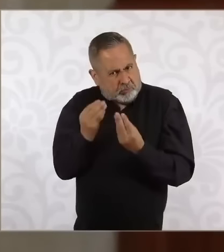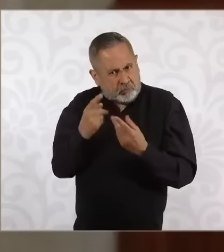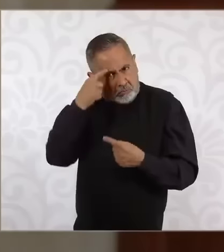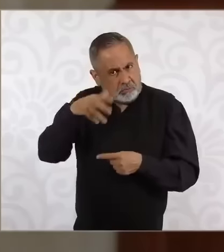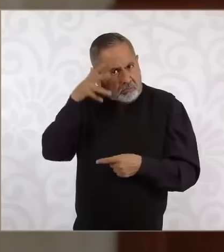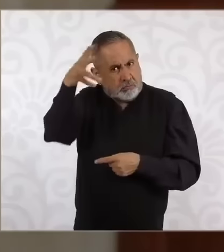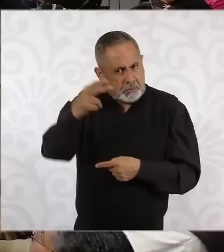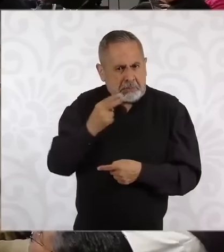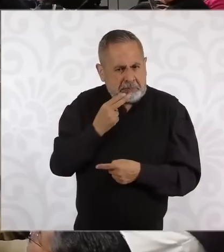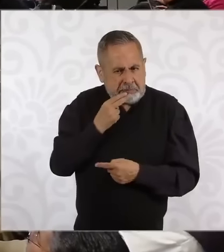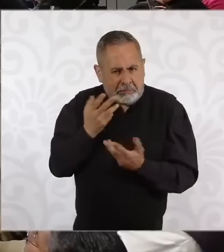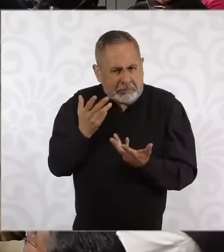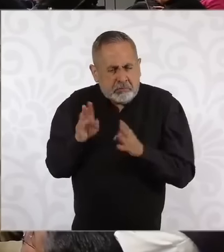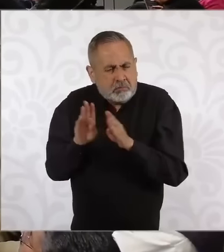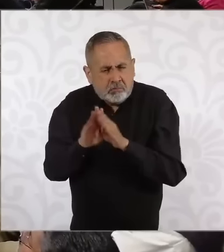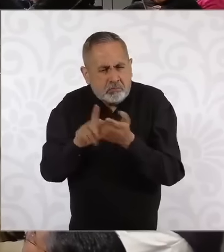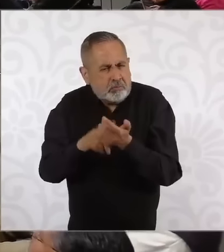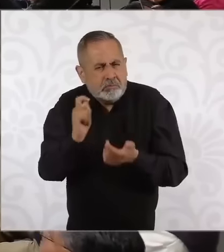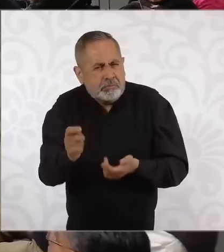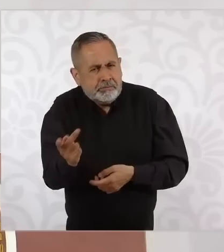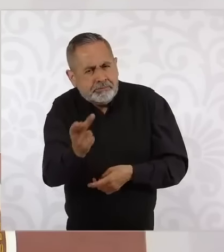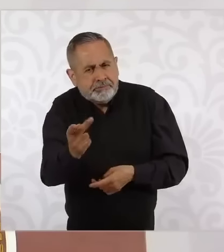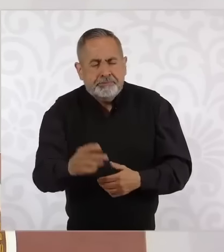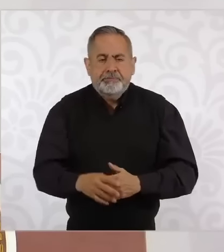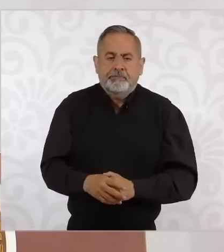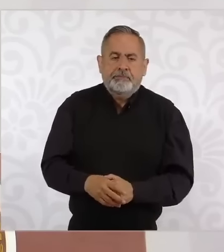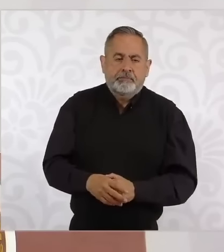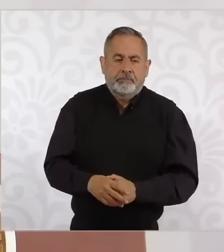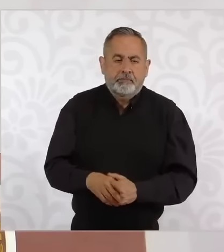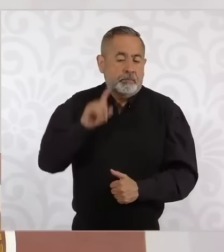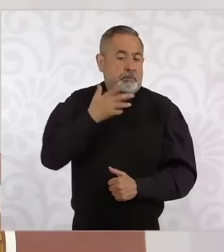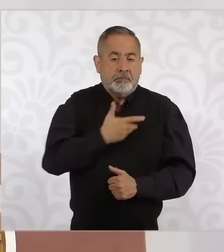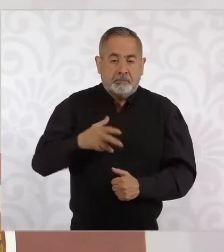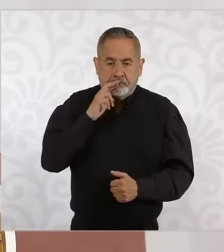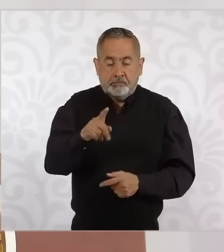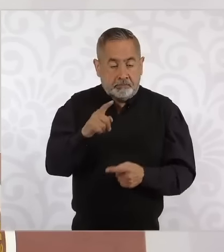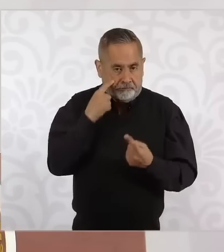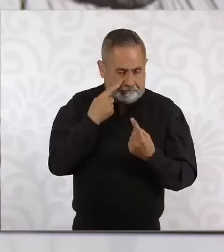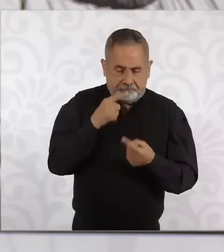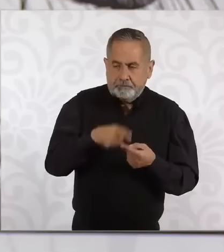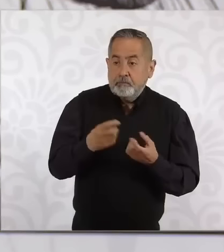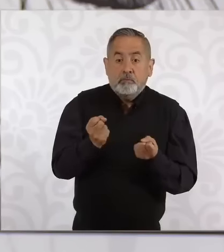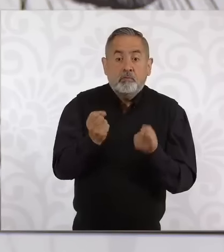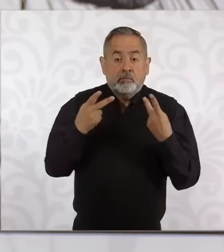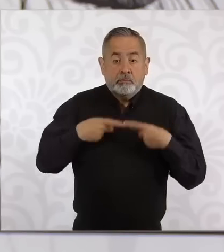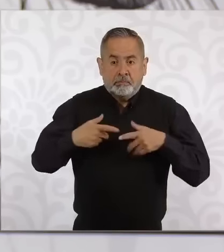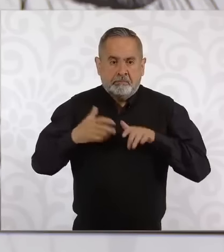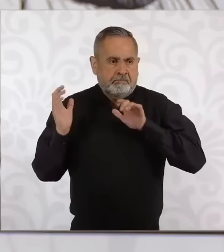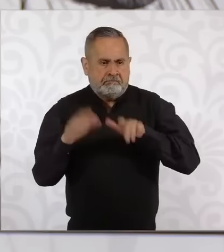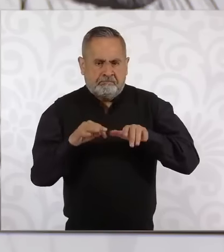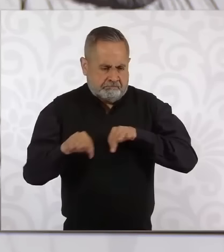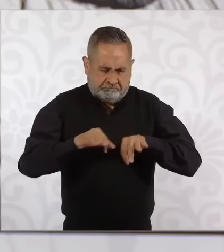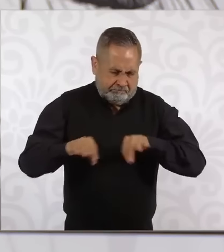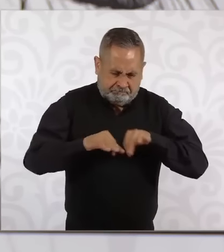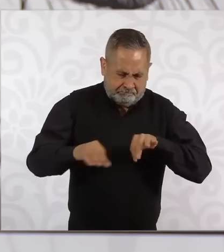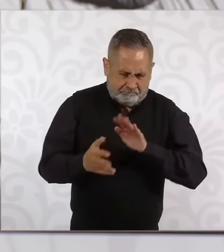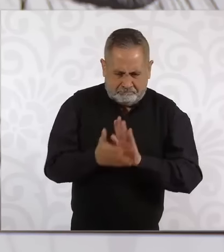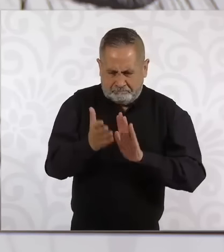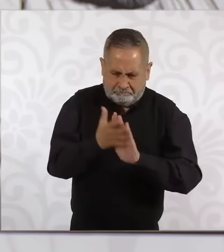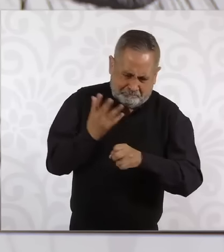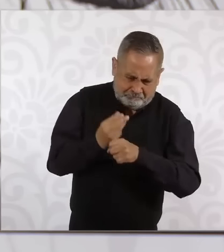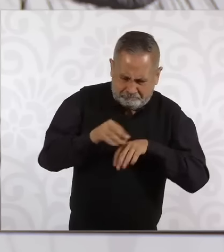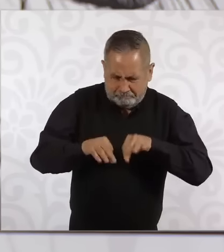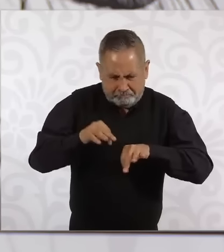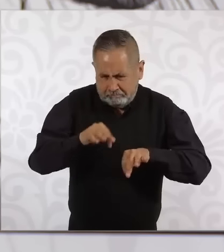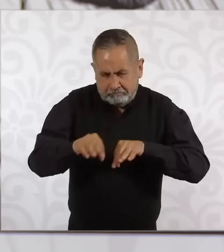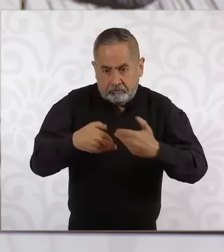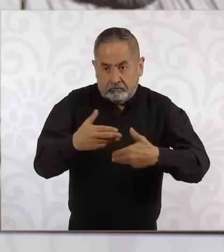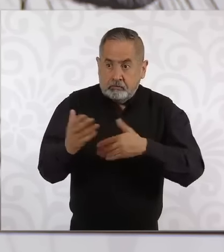el país? pues es eh empleo, que sería lo primero durante su construcción, al disminuir los tiempos